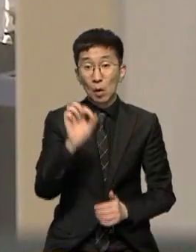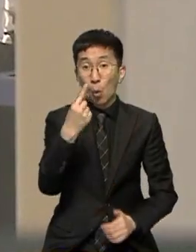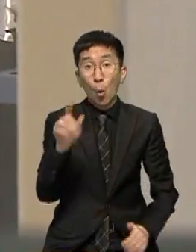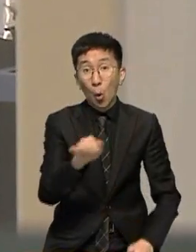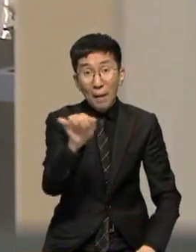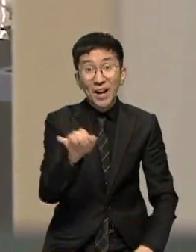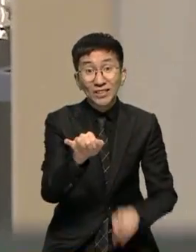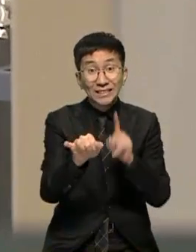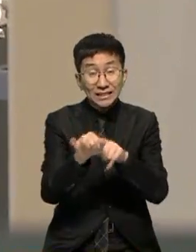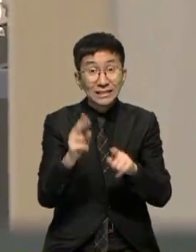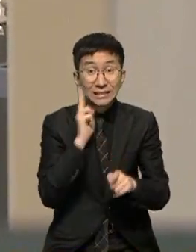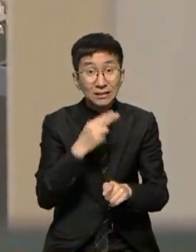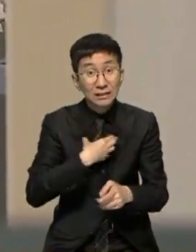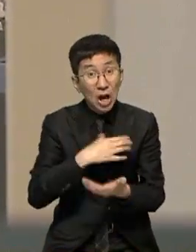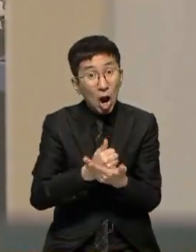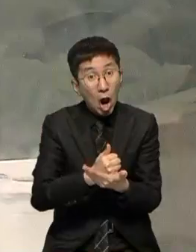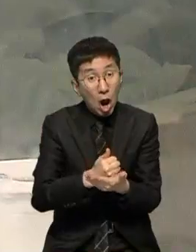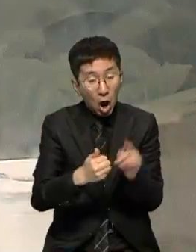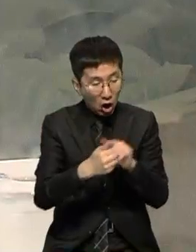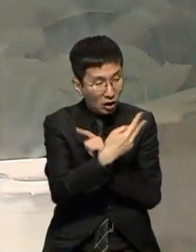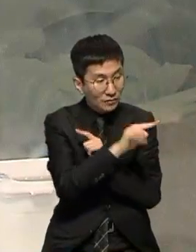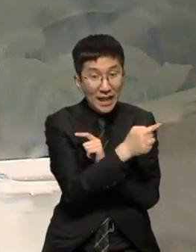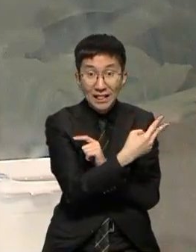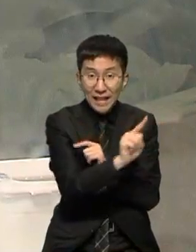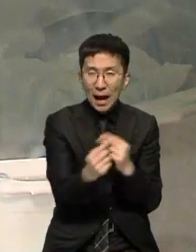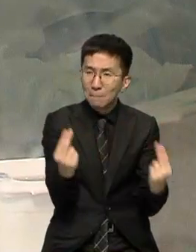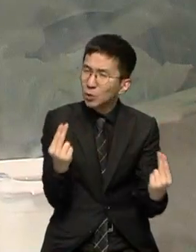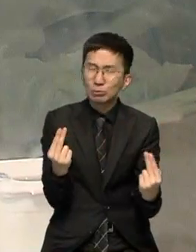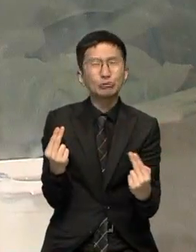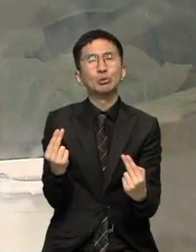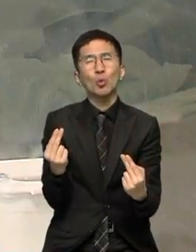경증이라고 보건당국은 밝혔습니다. 오미크론 감염자의 중증도에 대해서는 델타 변이보다는 심각하지 않다는 분석이